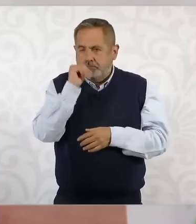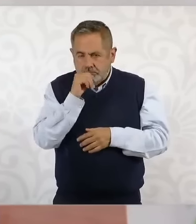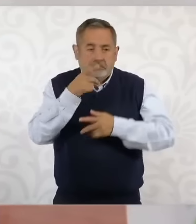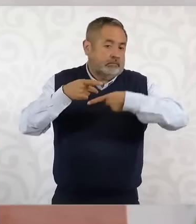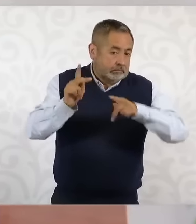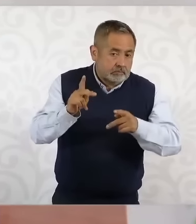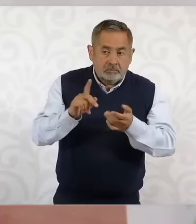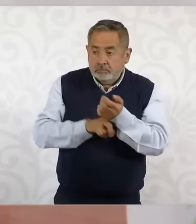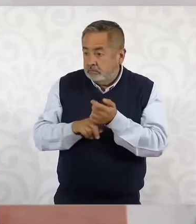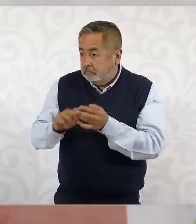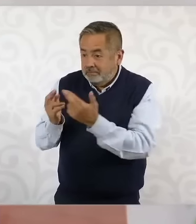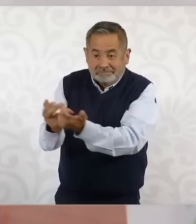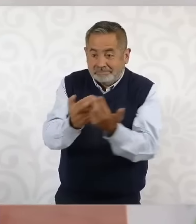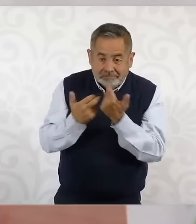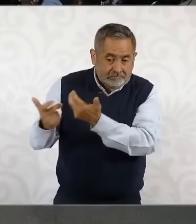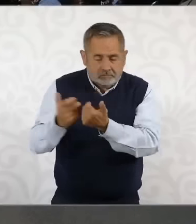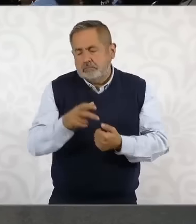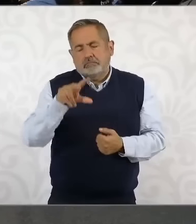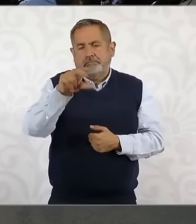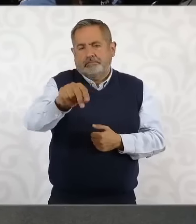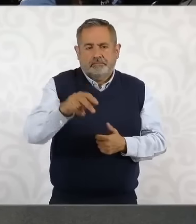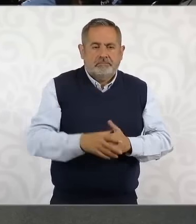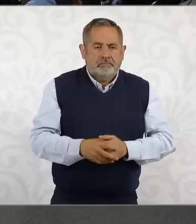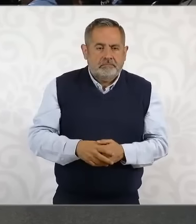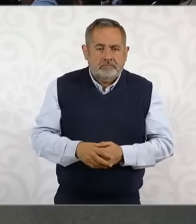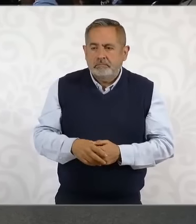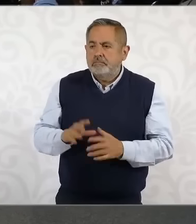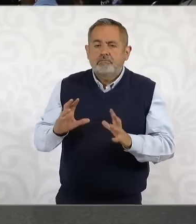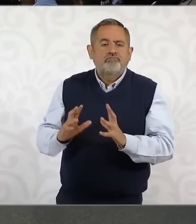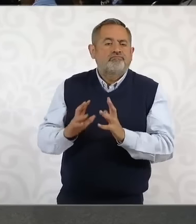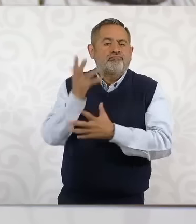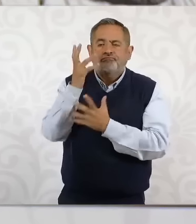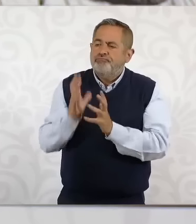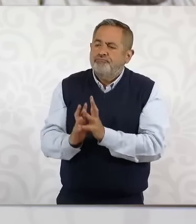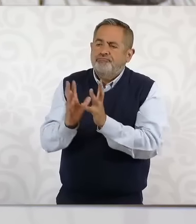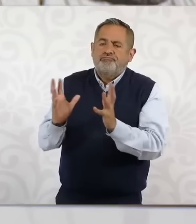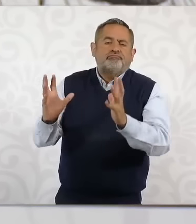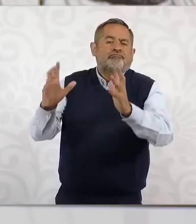ponga en riesgo el ecosistema, los manglares y el arrecife, que es muy importante en esa zona.